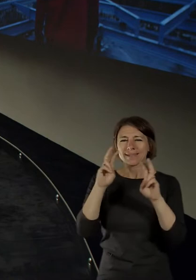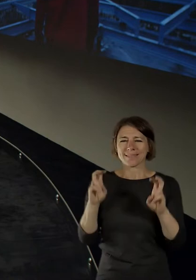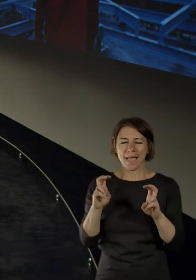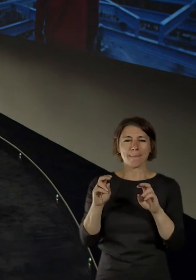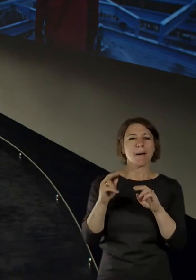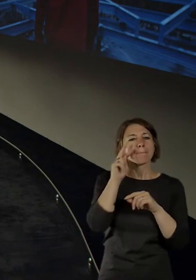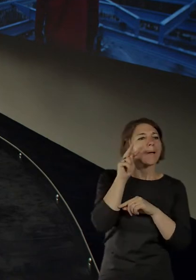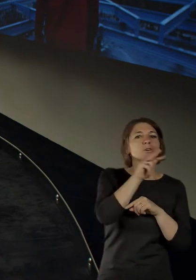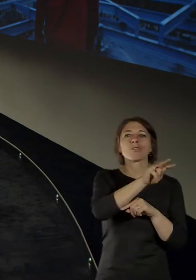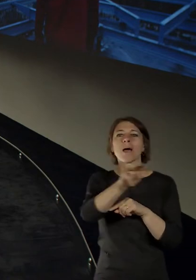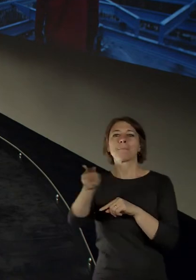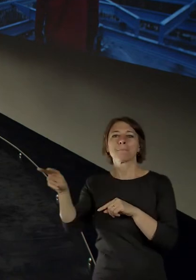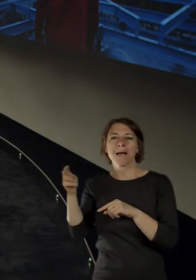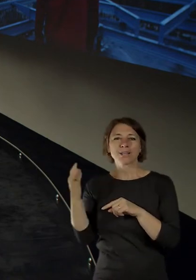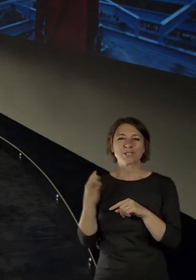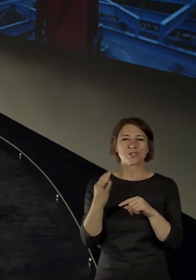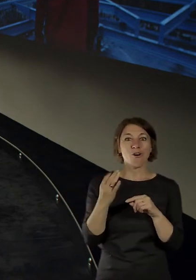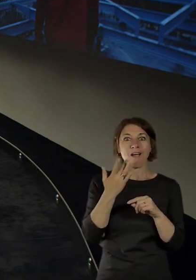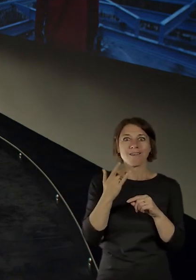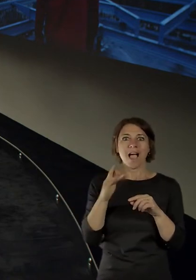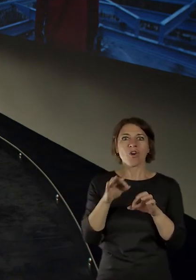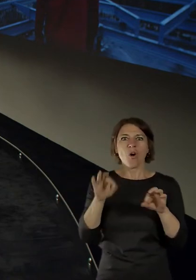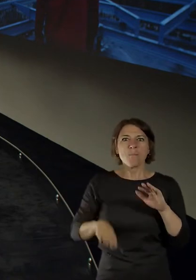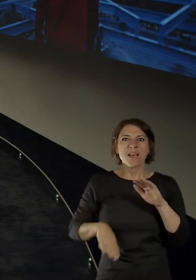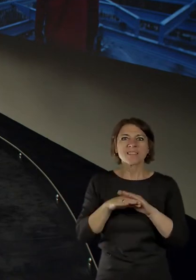Protože mě zajímá, vy, jako člověk z praxe nám můžete na to zareagovat.